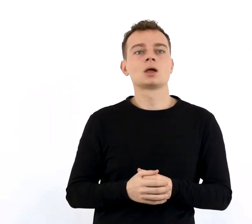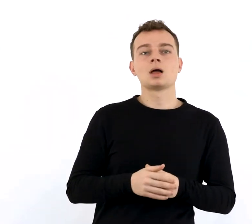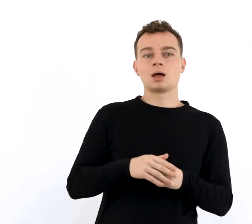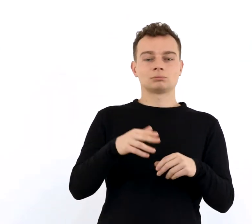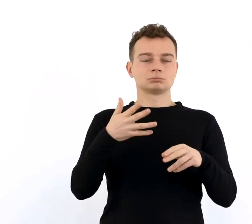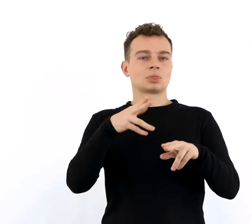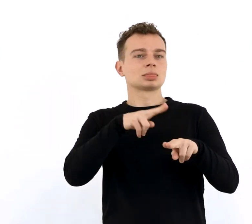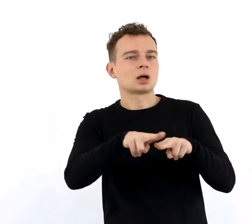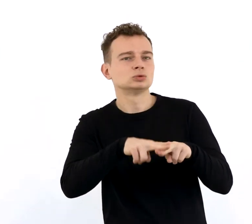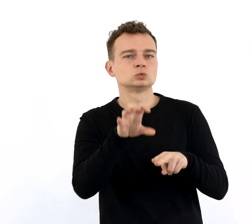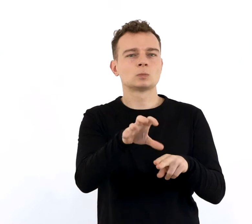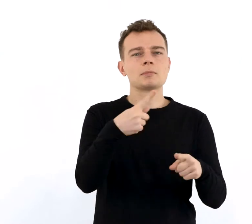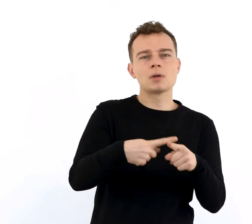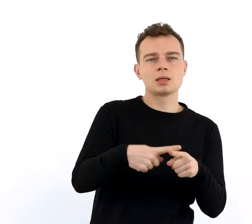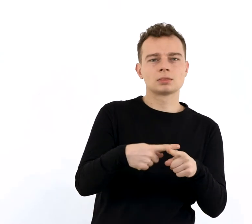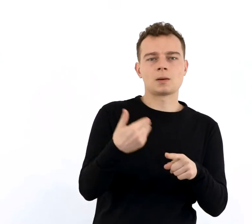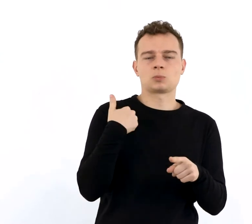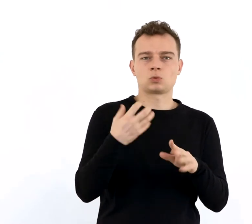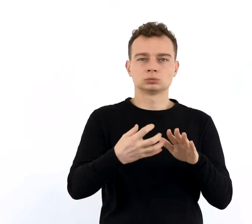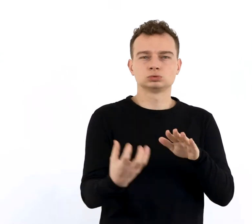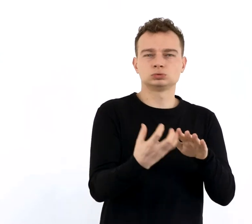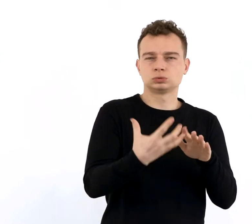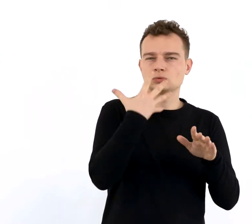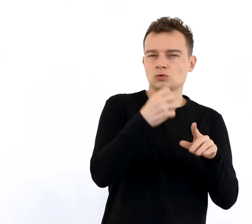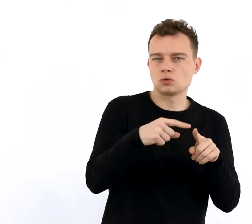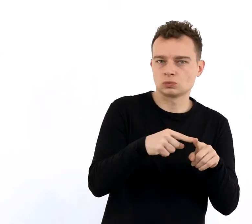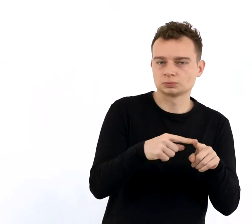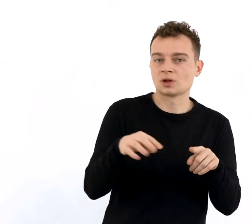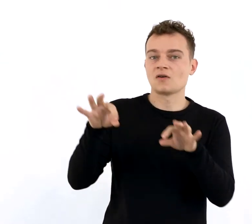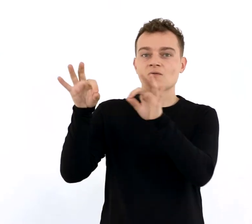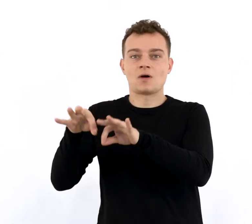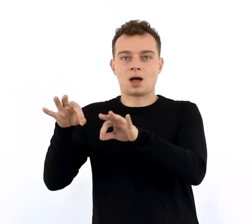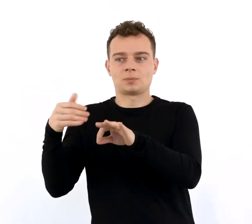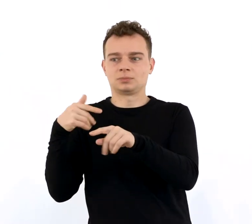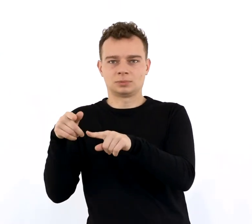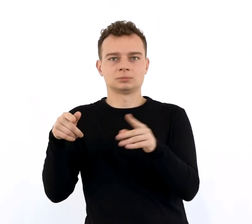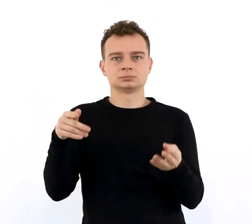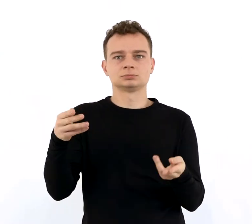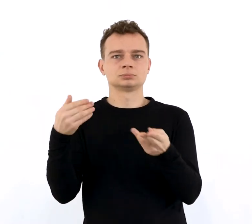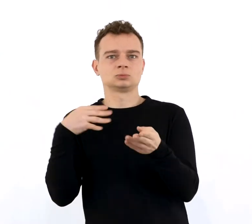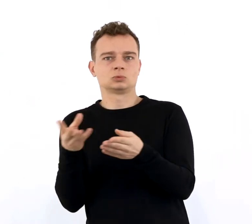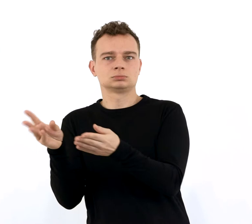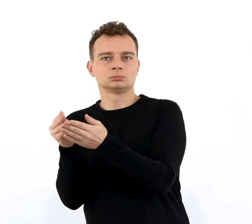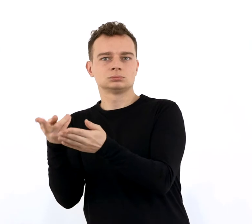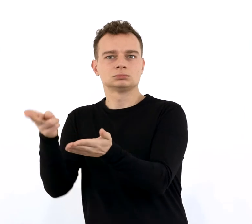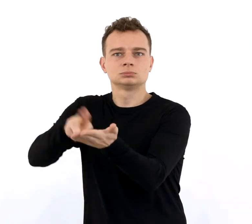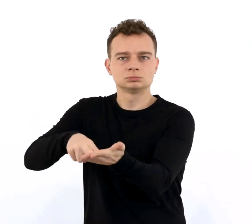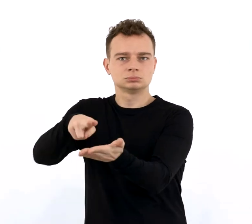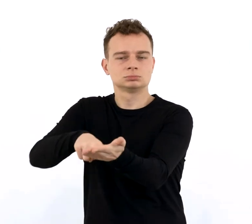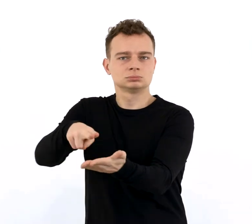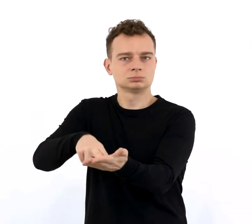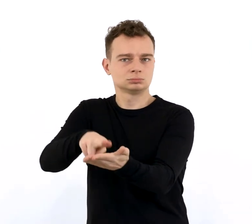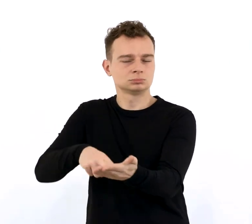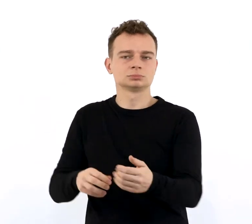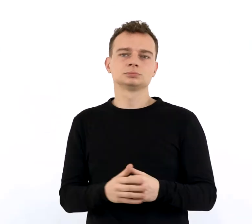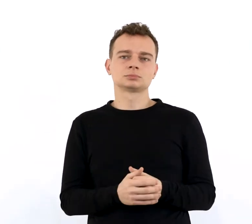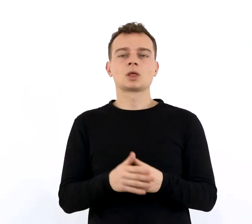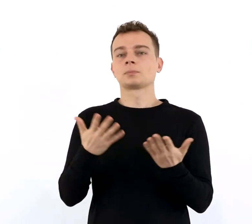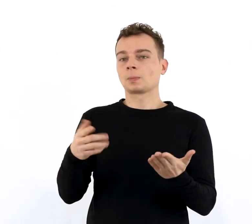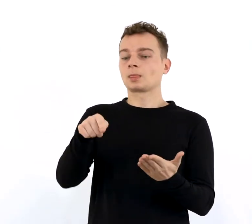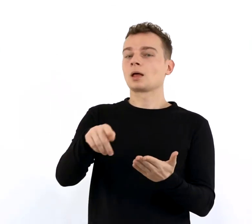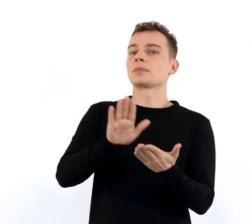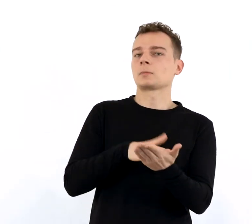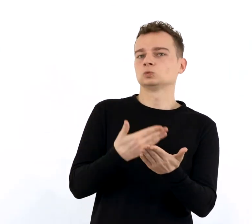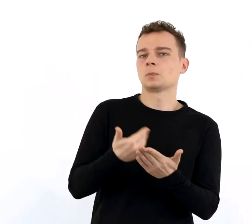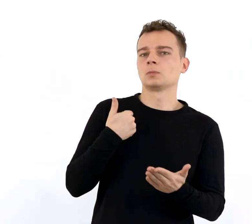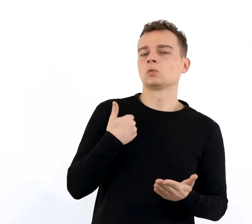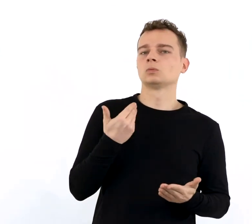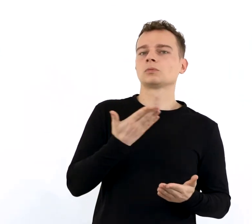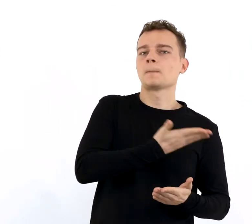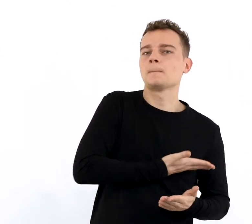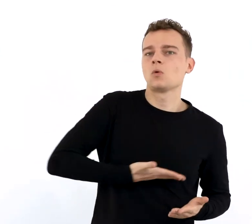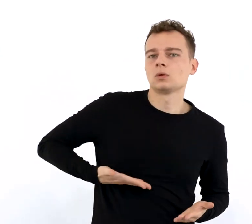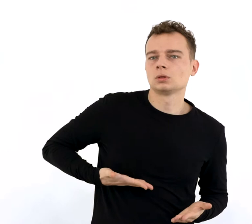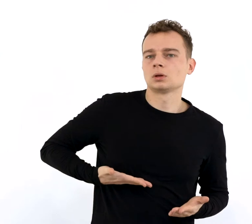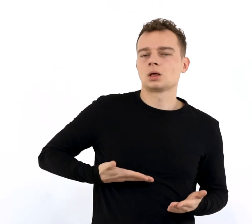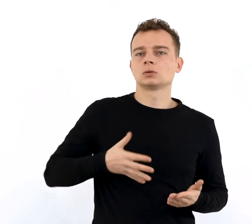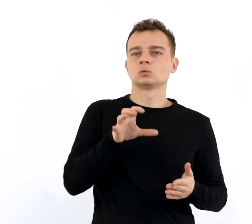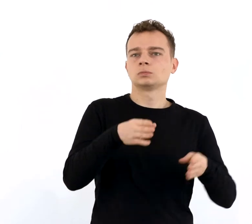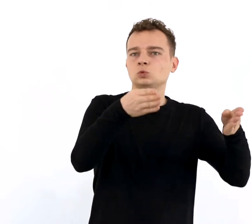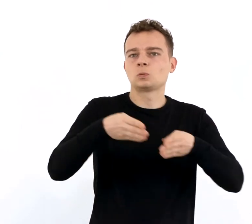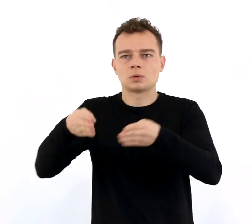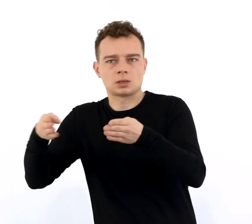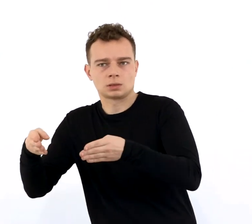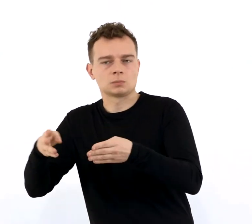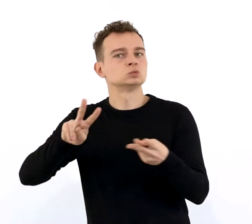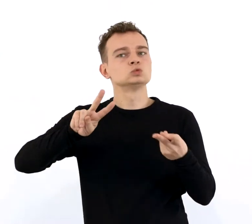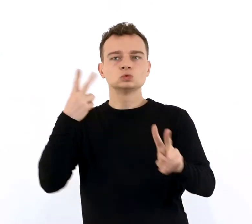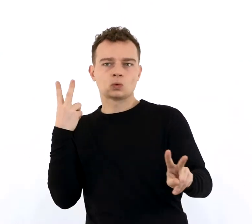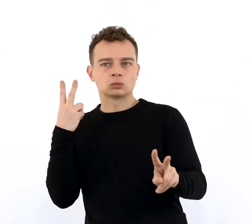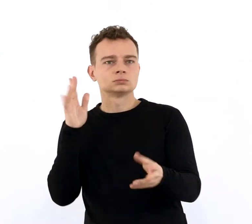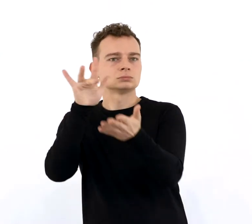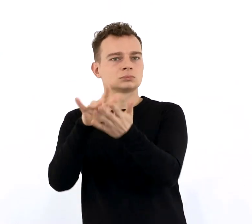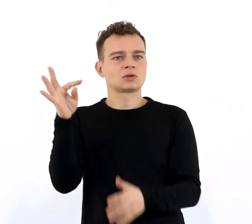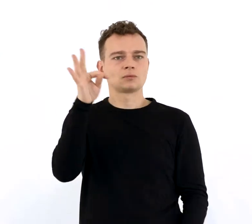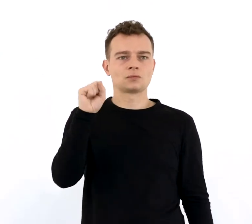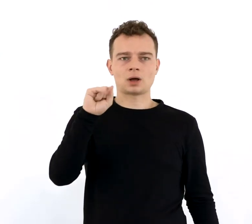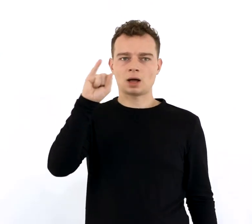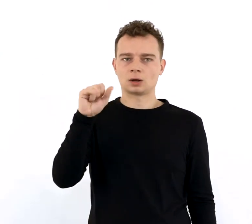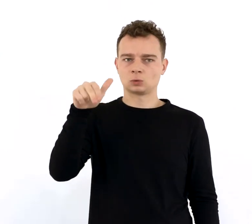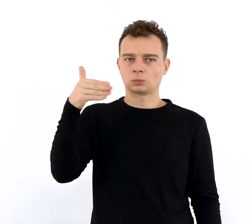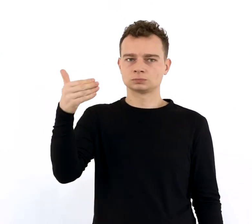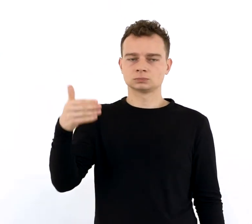Farby były nakładane rozgrzanymi narzędziami metalowymi (np. portrety trumienne z Fajum).